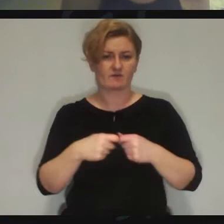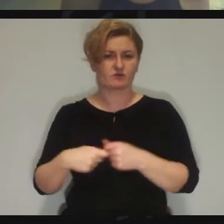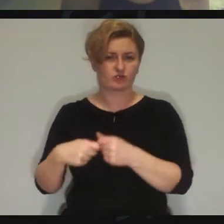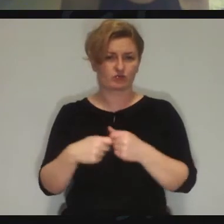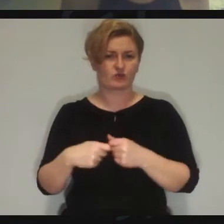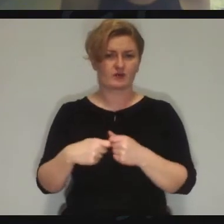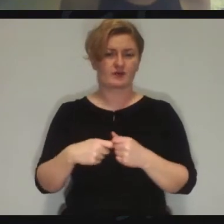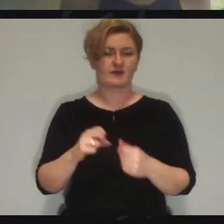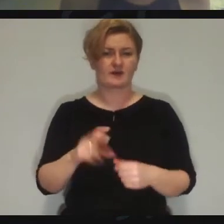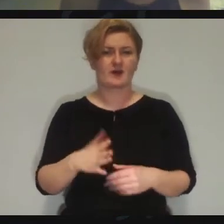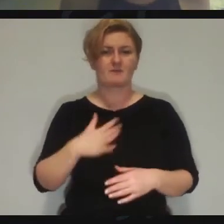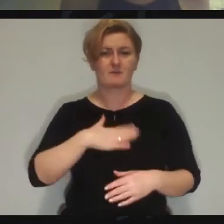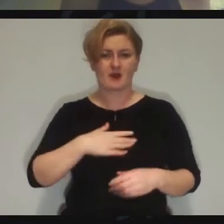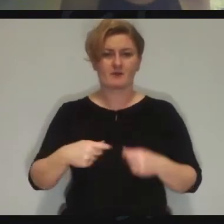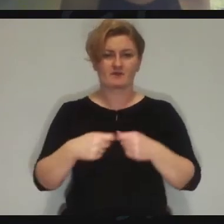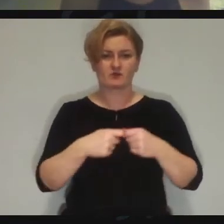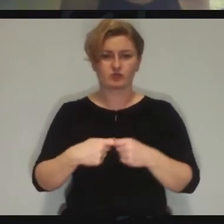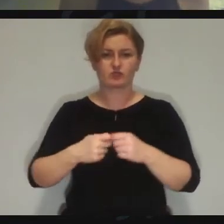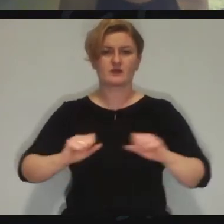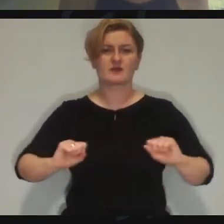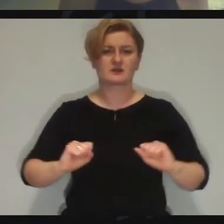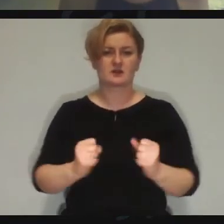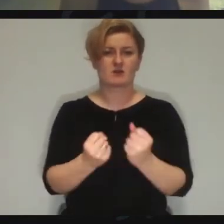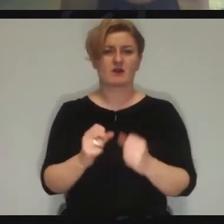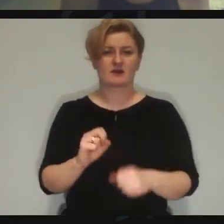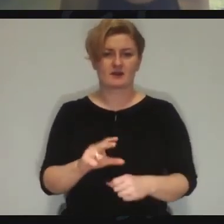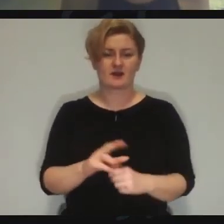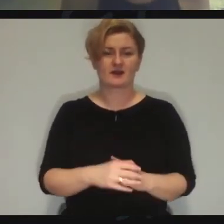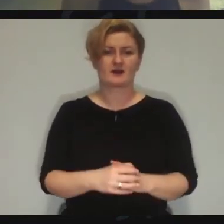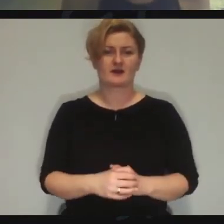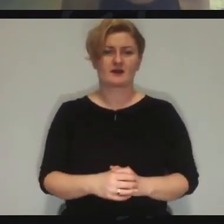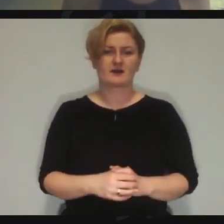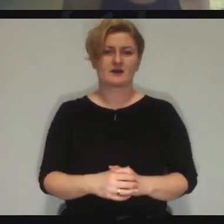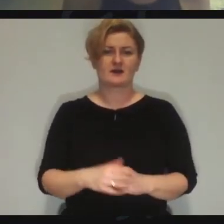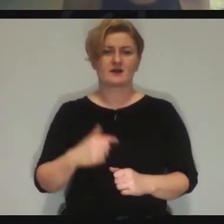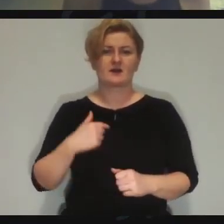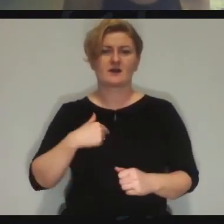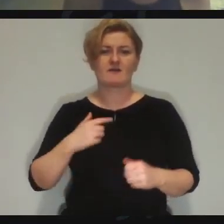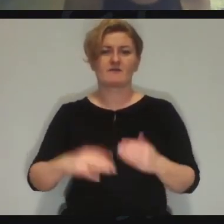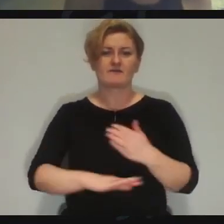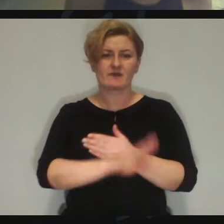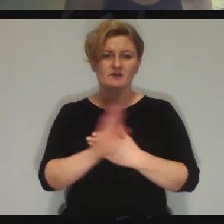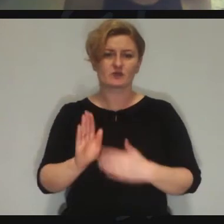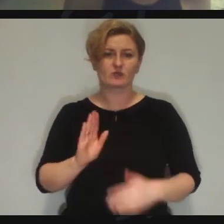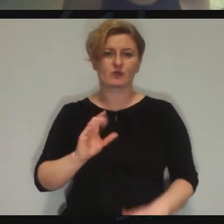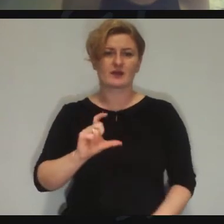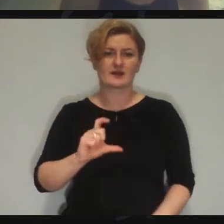Wiola: Mamy wspólne działania, czasami występuję z Cyrkplozją jako gość